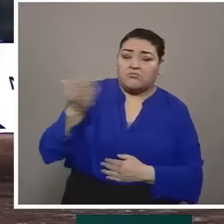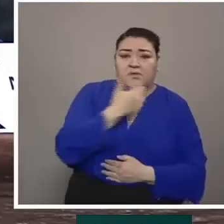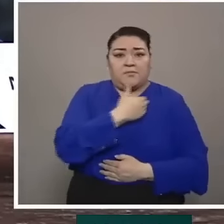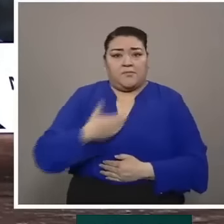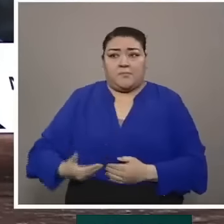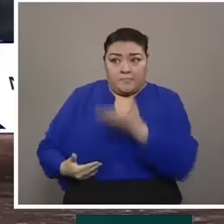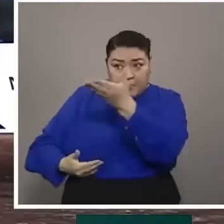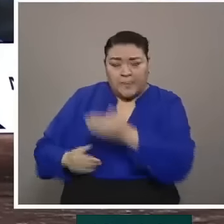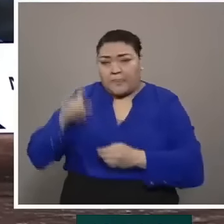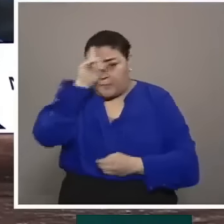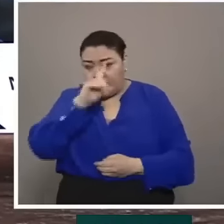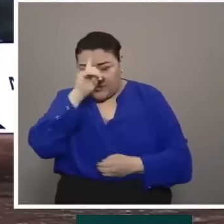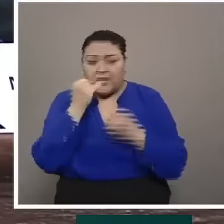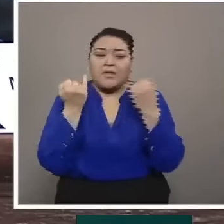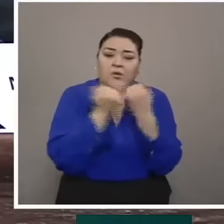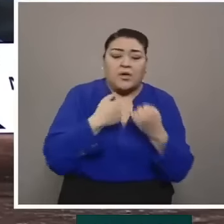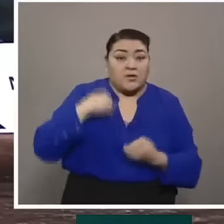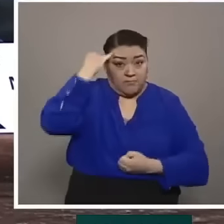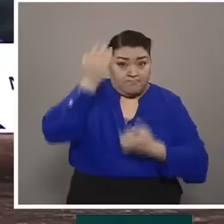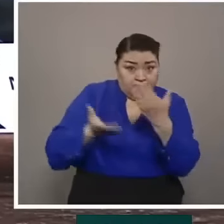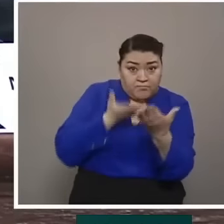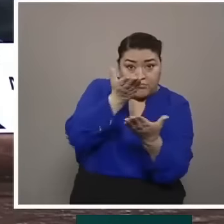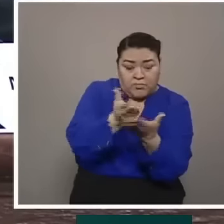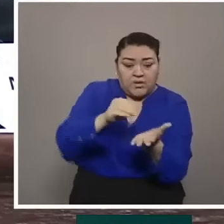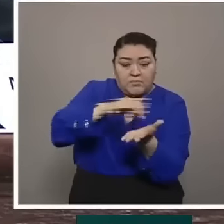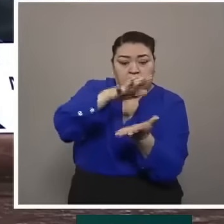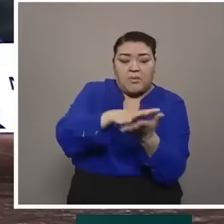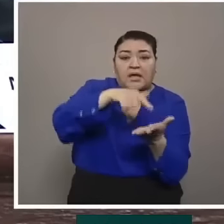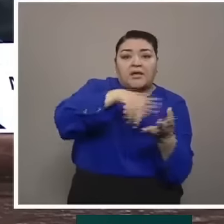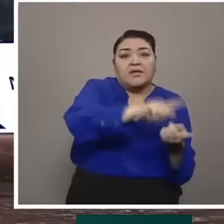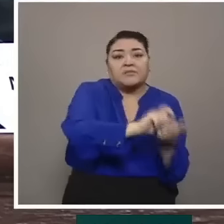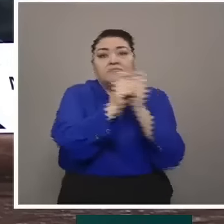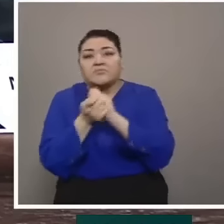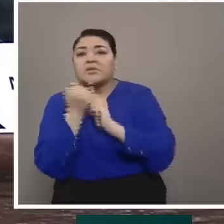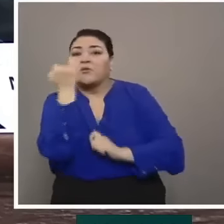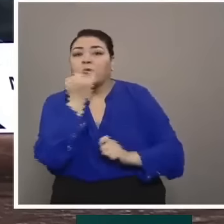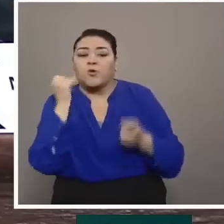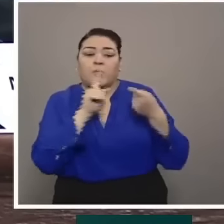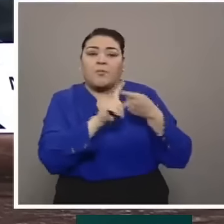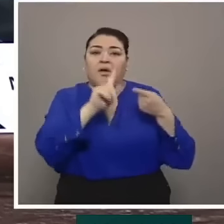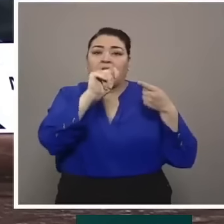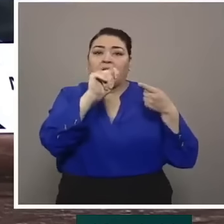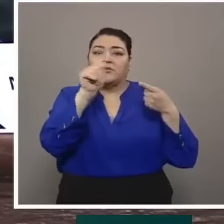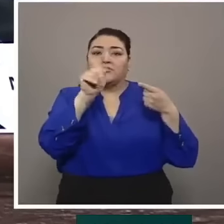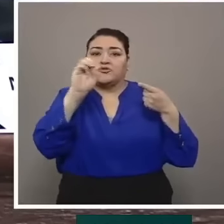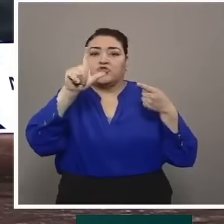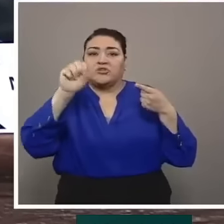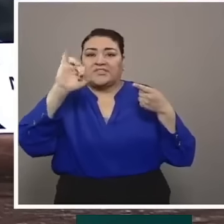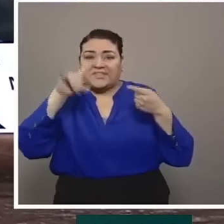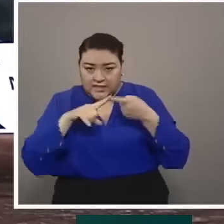quiero proponer que la sentencia se traduzca, esto a fin de garantizar su efectiva comprensión